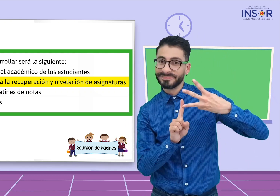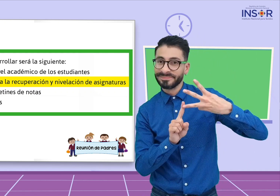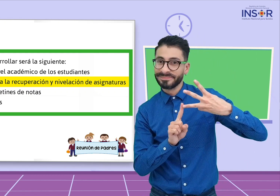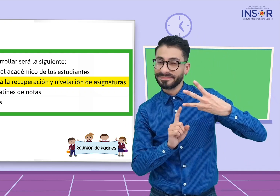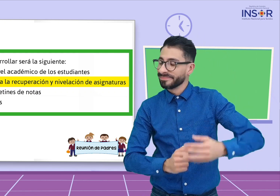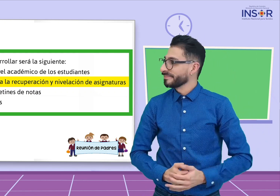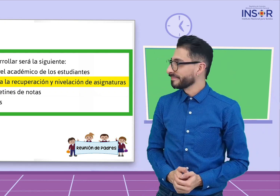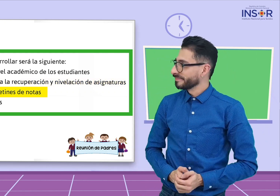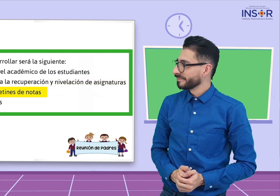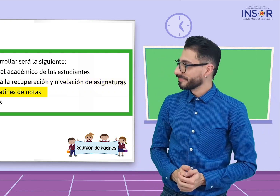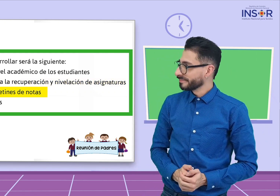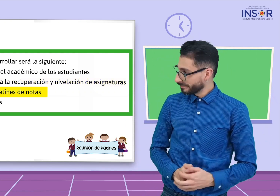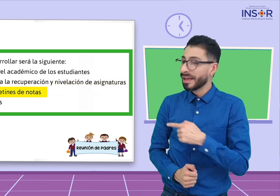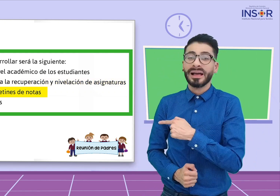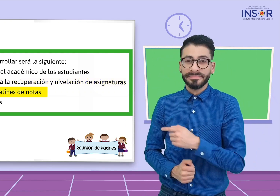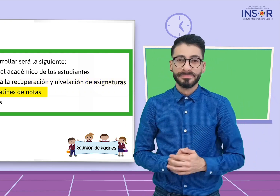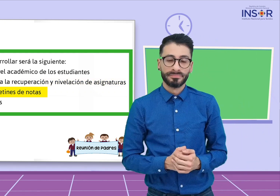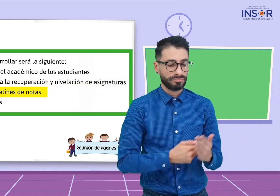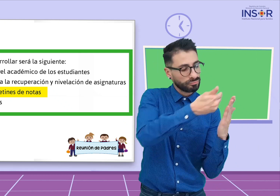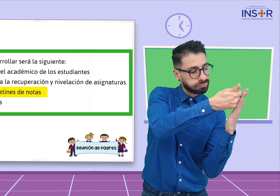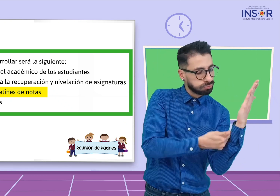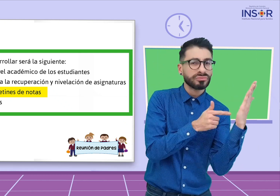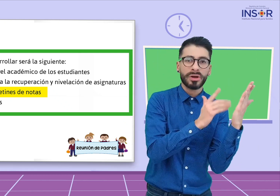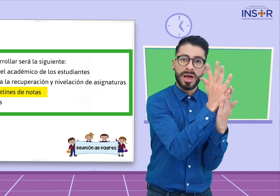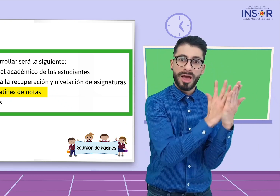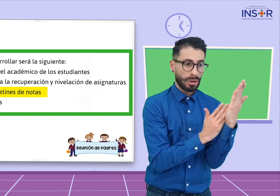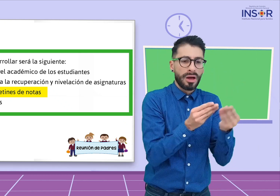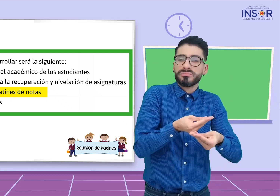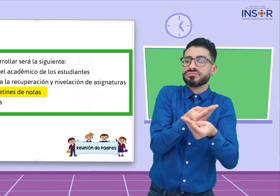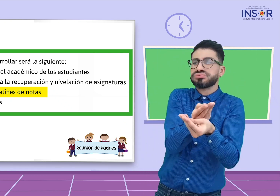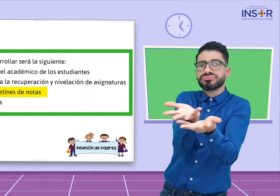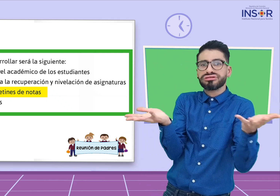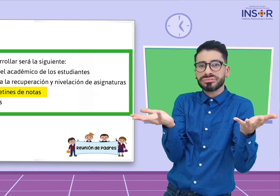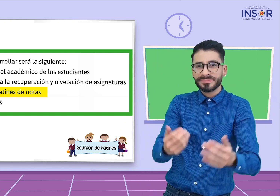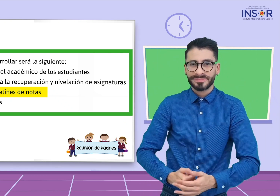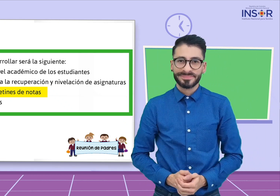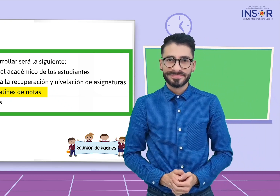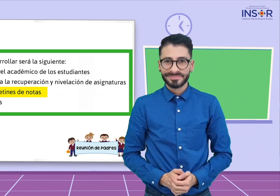"3- Entrega de boletines de notas"